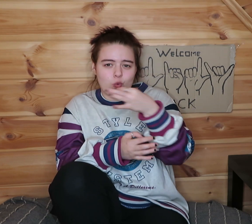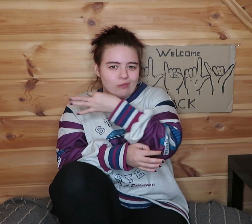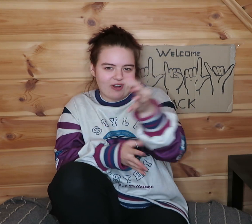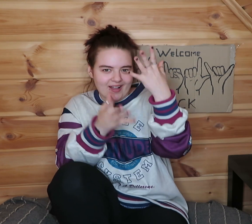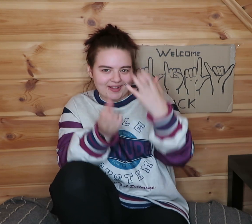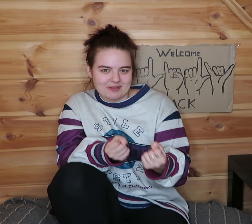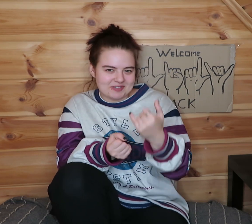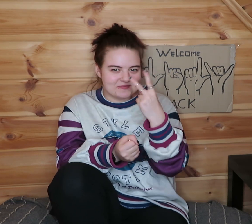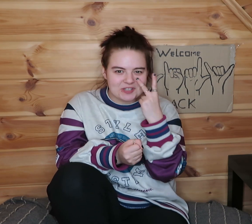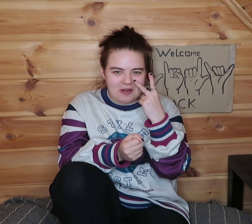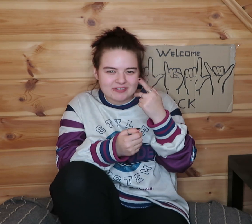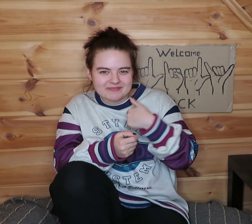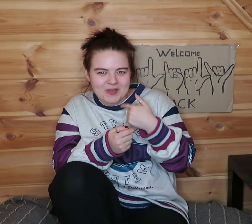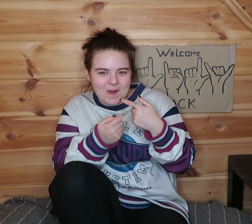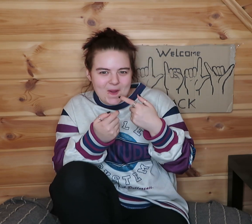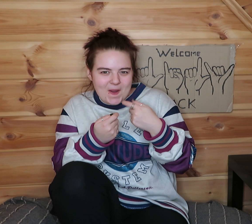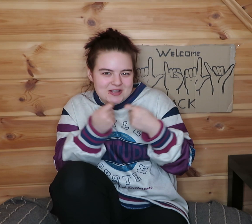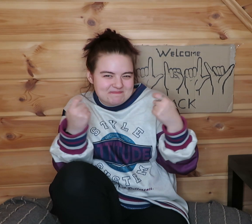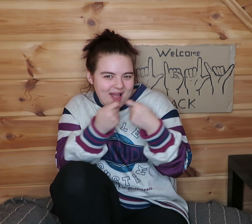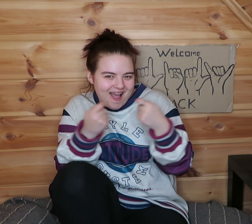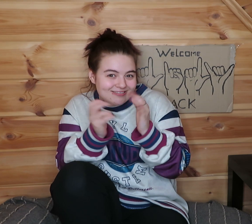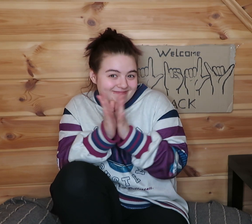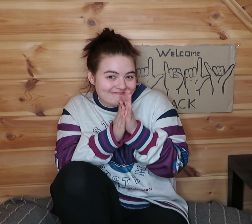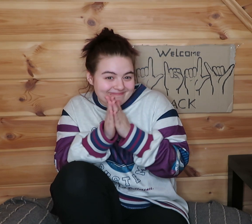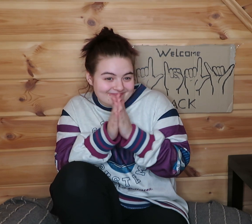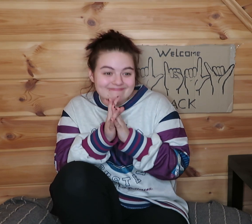Wie sieht wohl die Umfrage weiter aus. Ich bin gespannt.